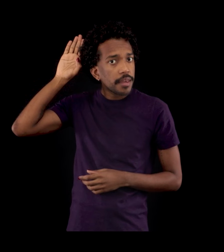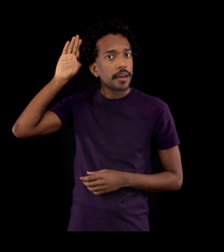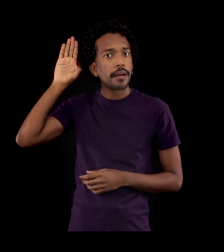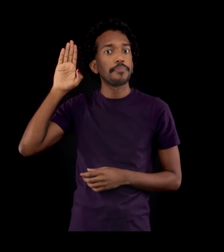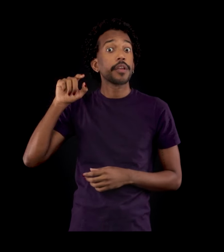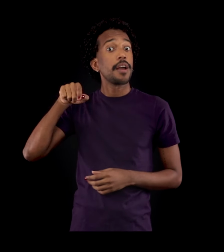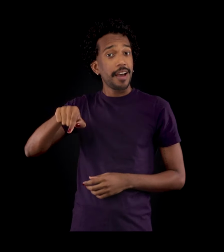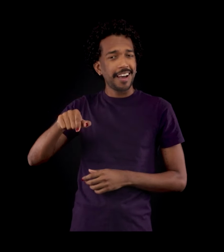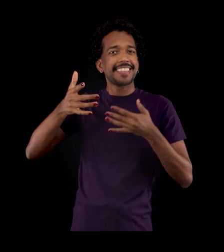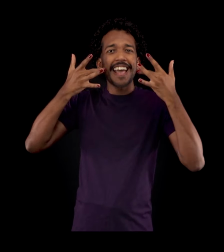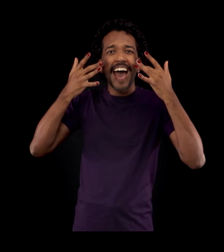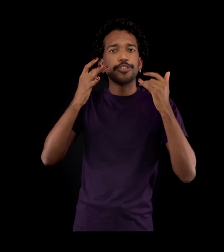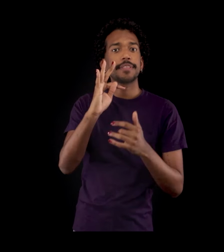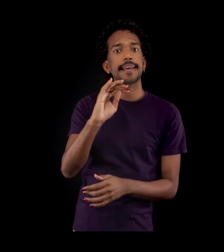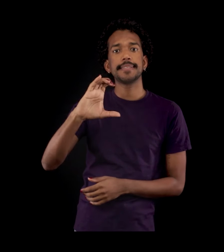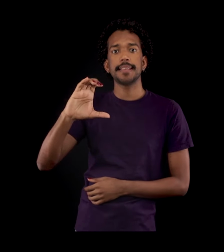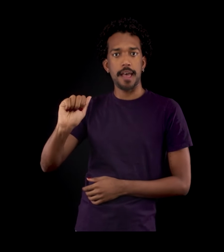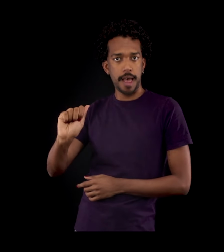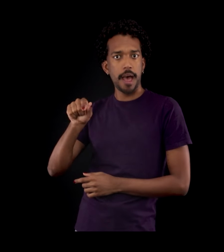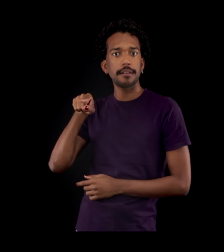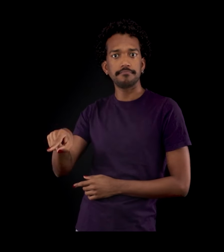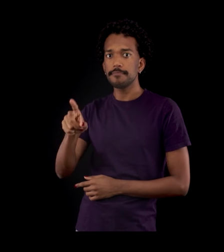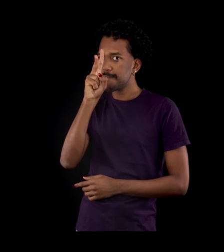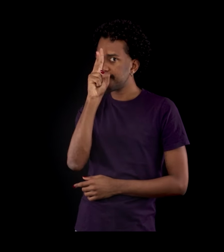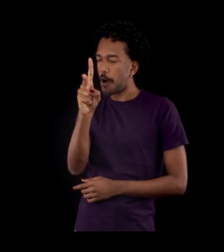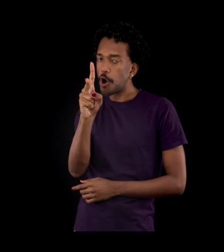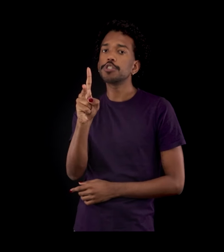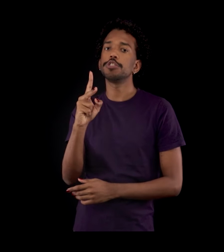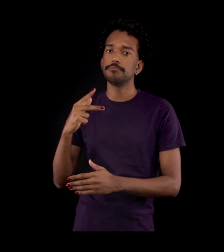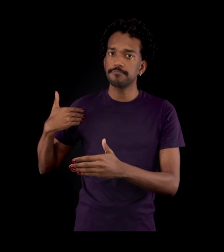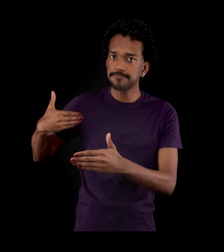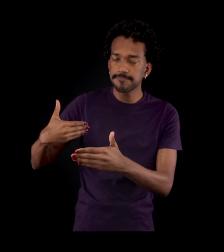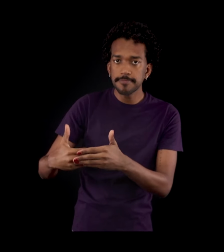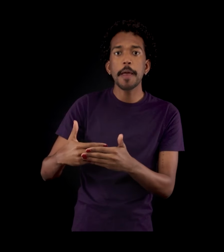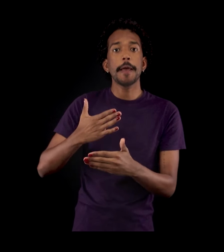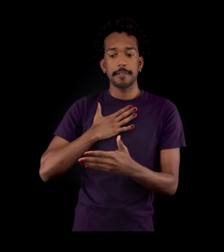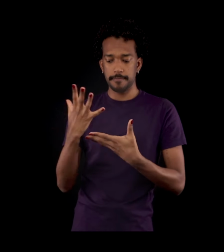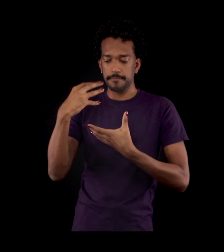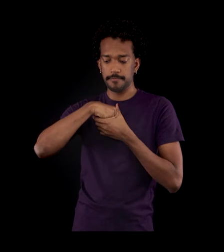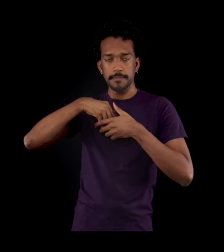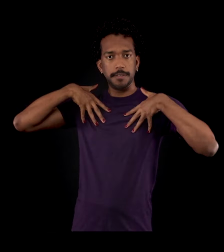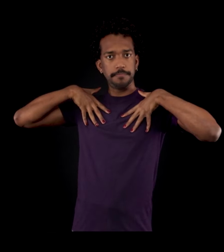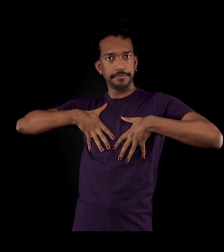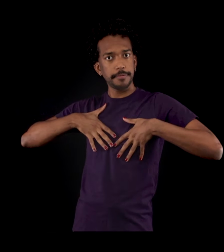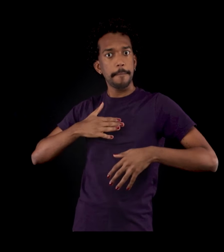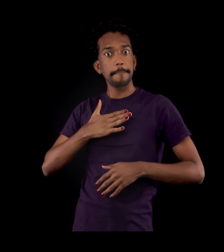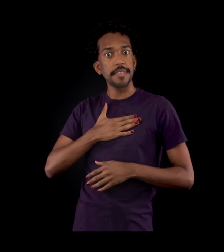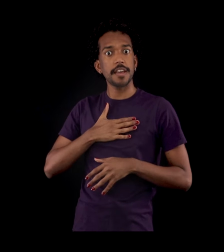O Teatro Castro Alves está muito forte, vamos dizer assim, nessa minha formação, nessa minha trajetória,